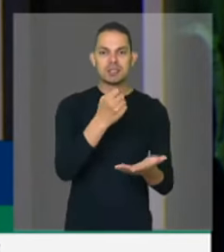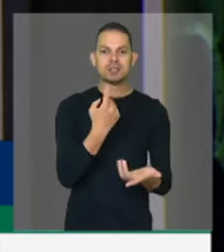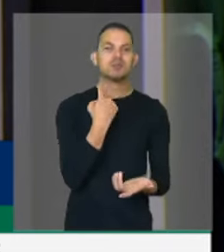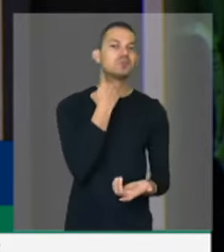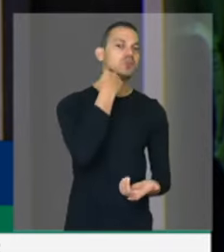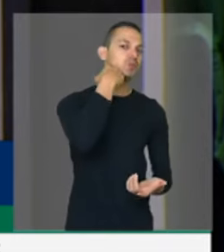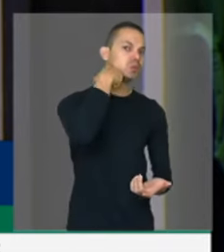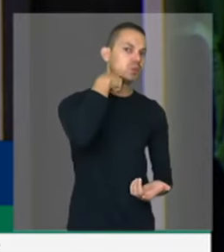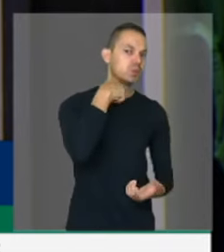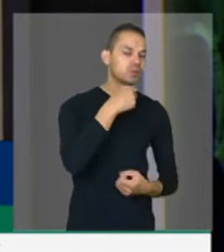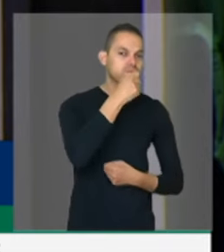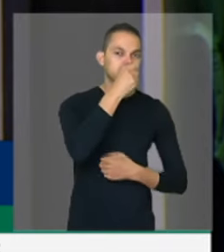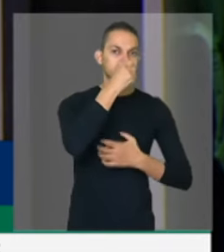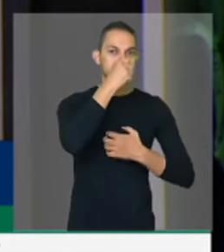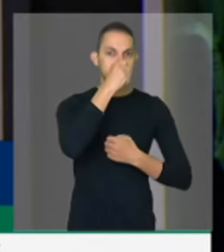SALVAR MAIS VIDAS. NÃO POSSO DEIXAR DE DIZER, PRESIDENTE,